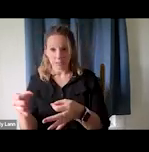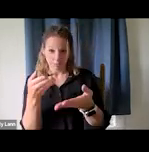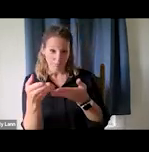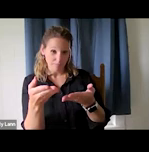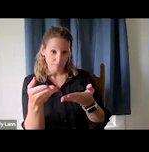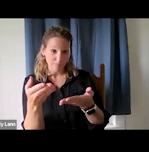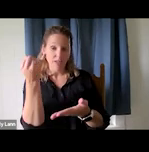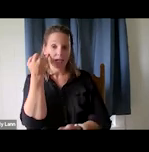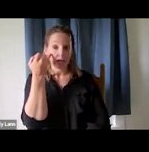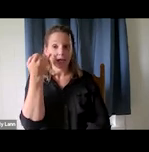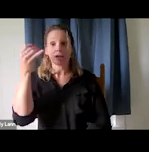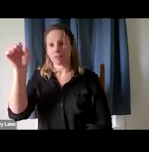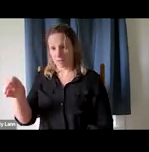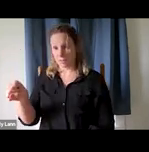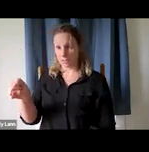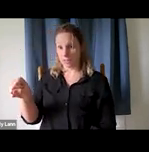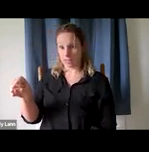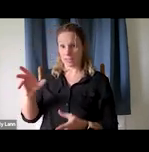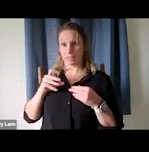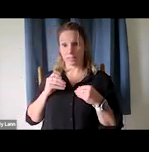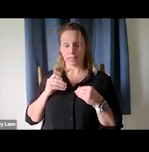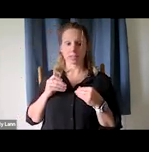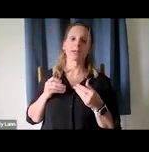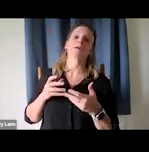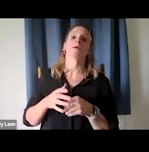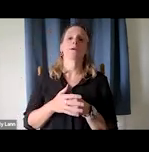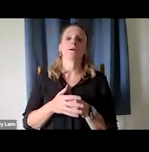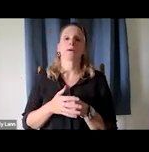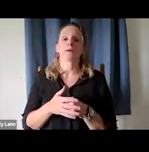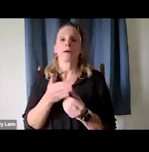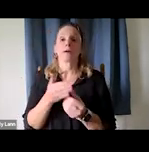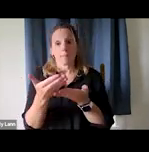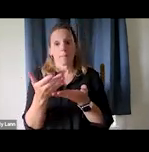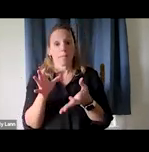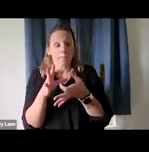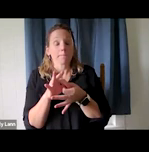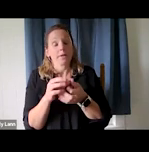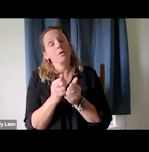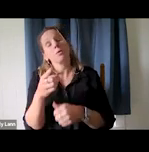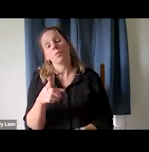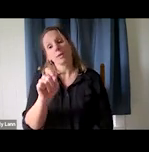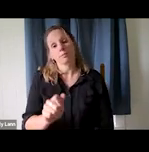a decidir si el consumo de sustancias es material o determinante para la discapacidad.